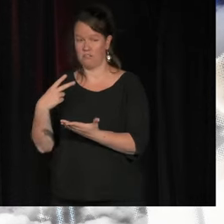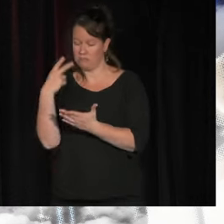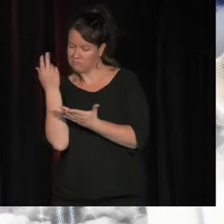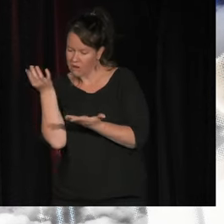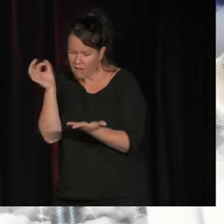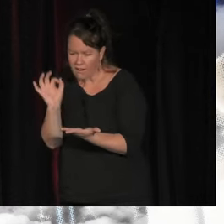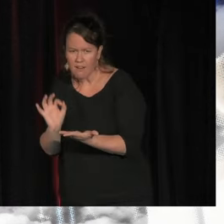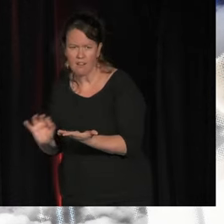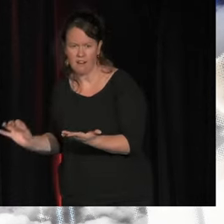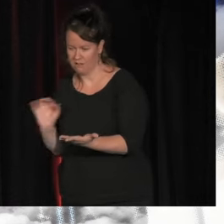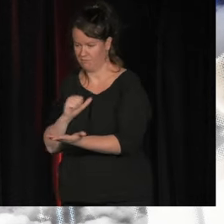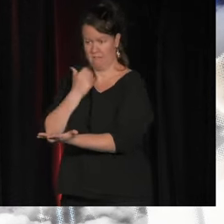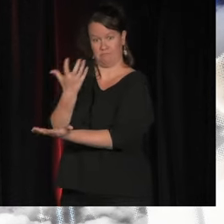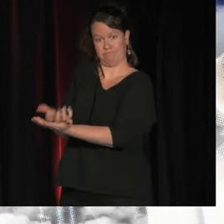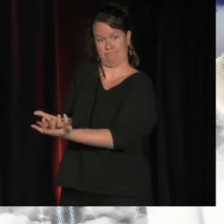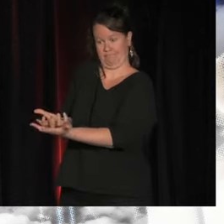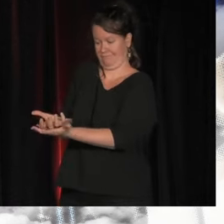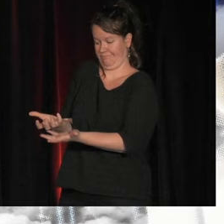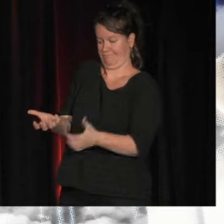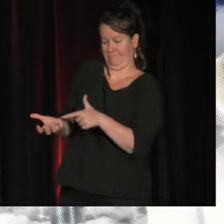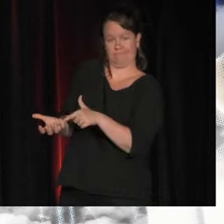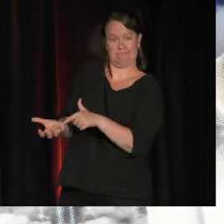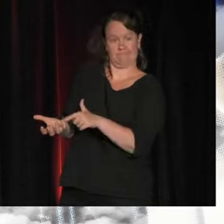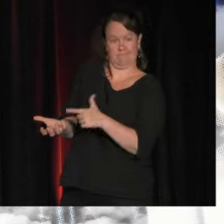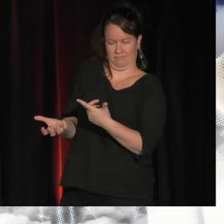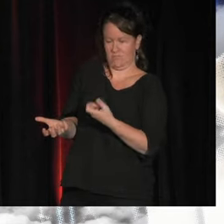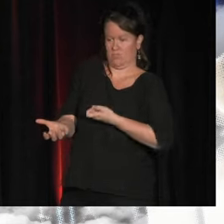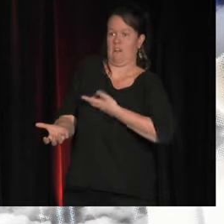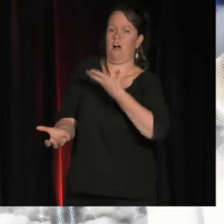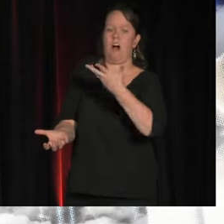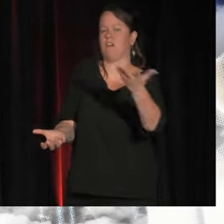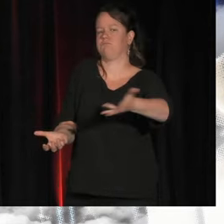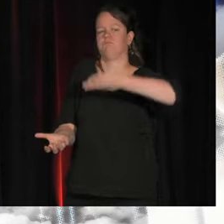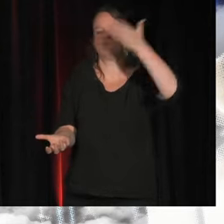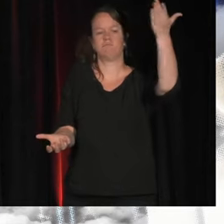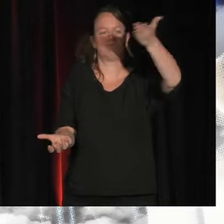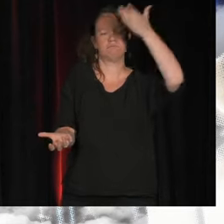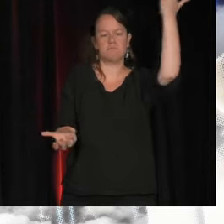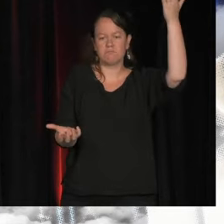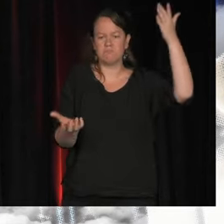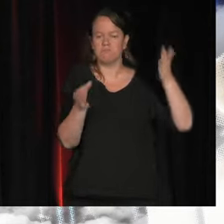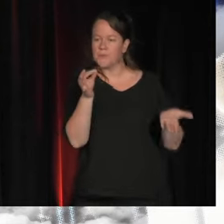chose, on considère que c'est une œuvre d'art. Ça ne veut pas dire que c'est de l'art avec un grand A où tu as des gens avec des petits trucs qui boivent du champagne comme ça en disant :